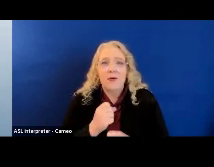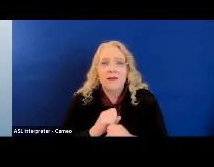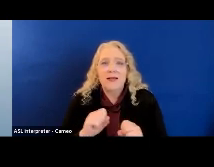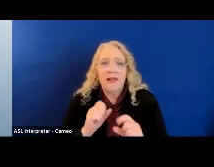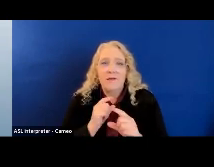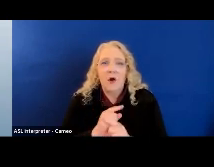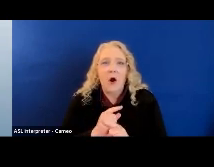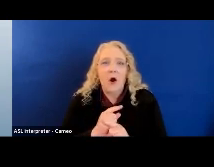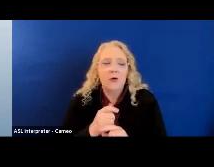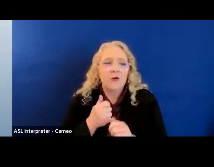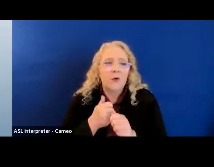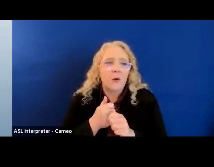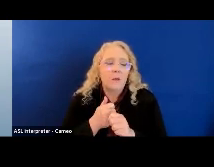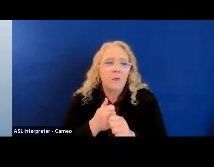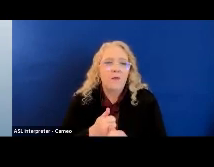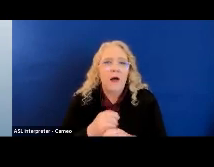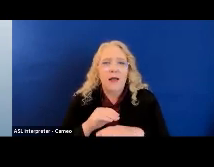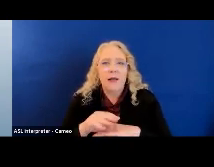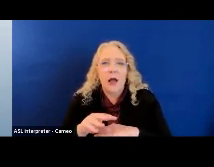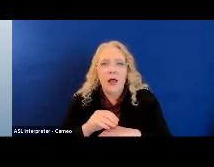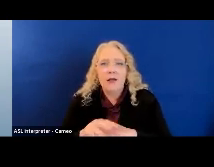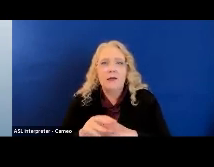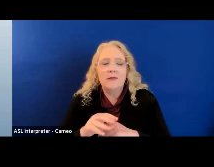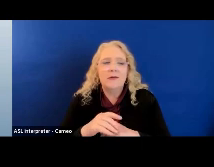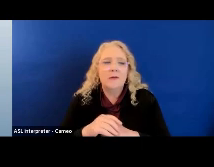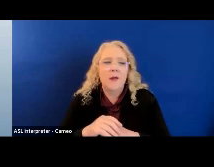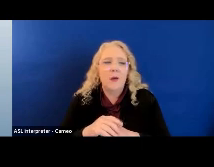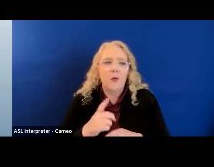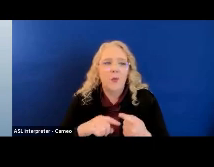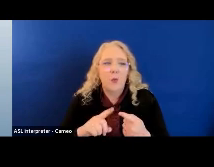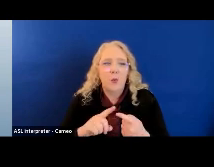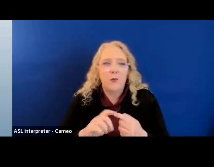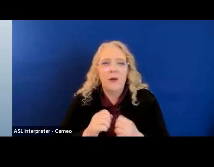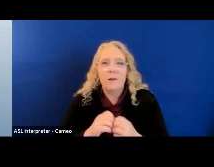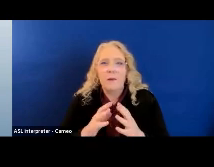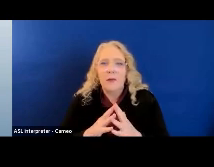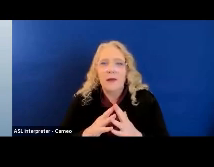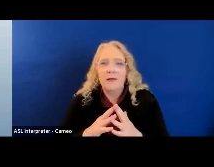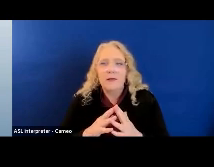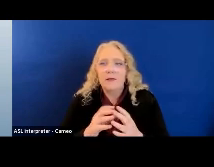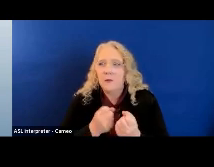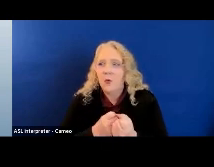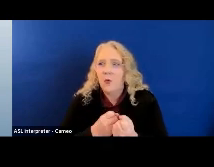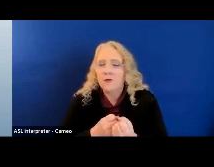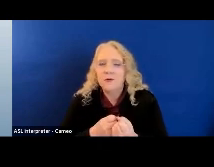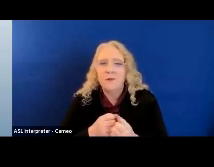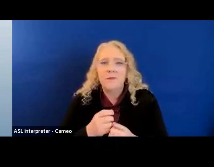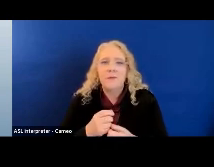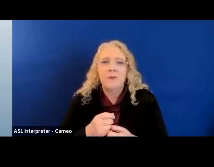marco coherente al crear e implementar servicios y apoyos. Promueven la responsabilidad y